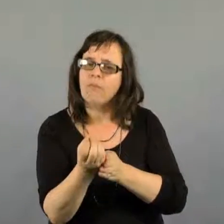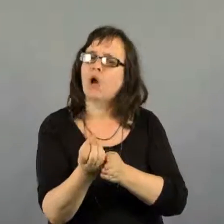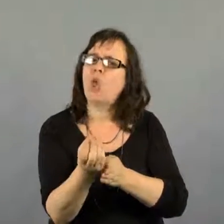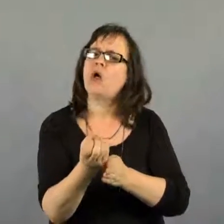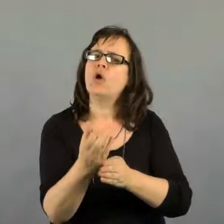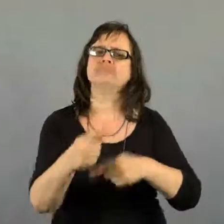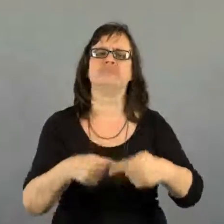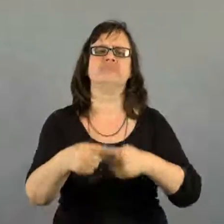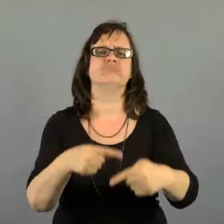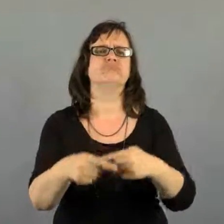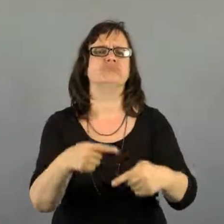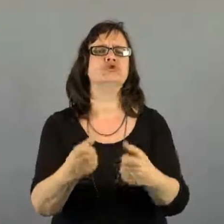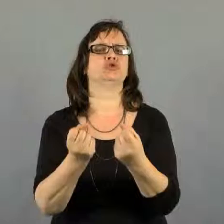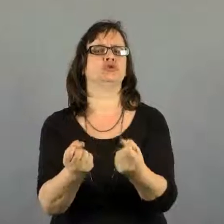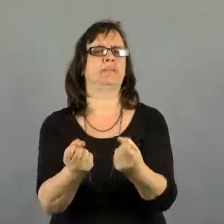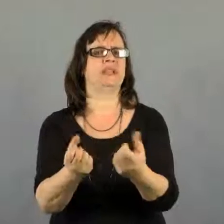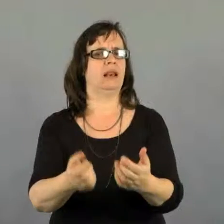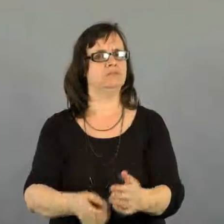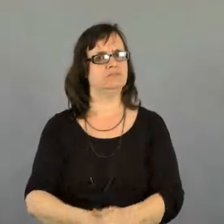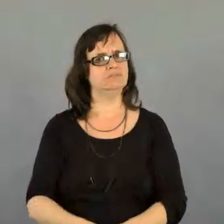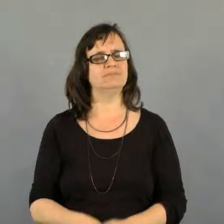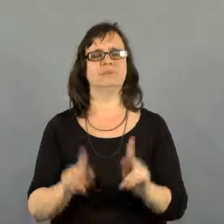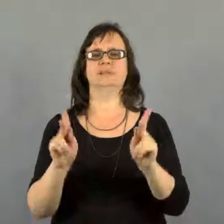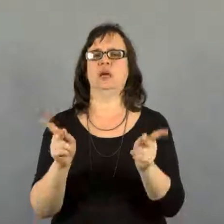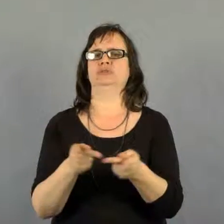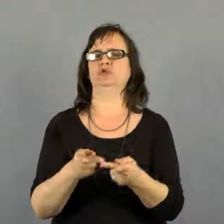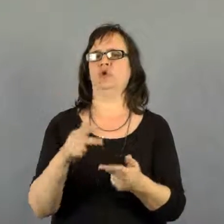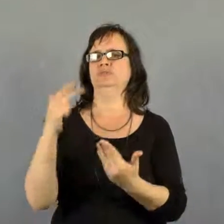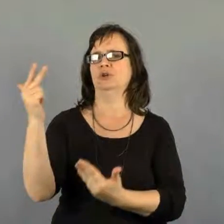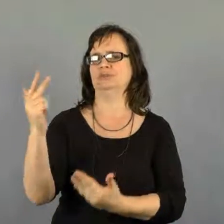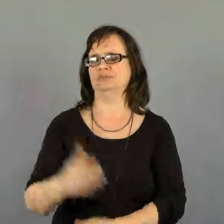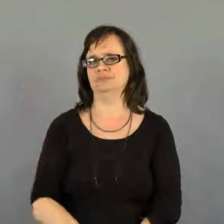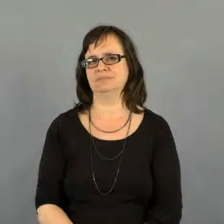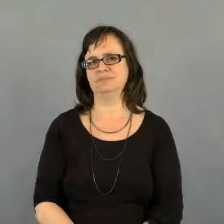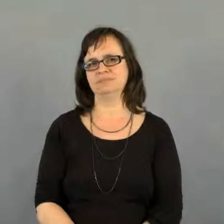Dann kann es weiter stabil brennen Genauso ist Gott